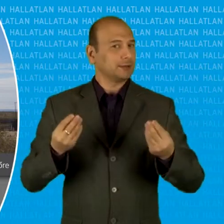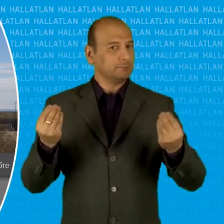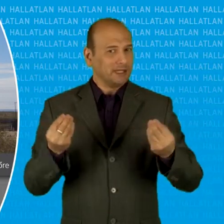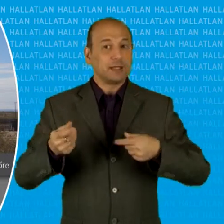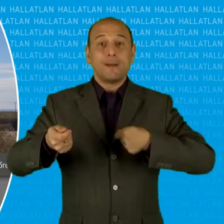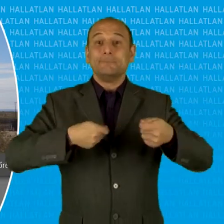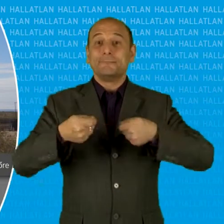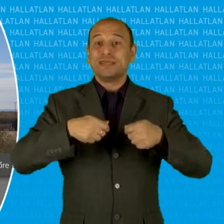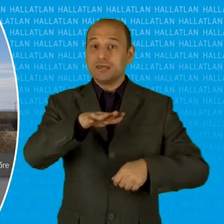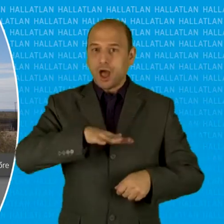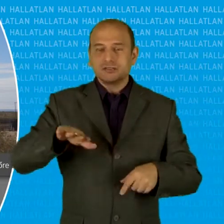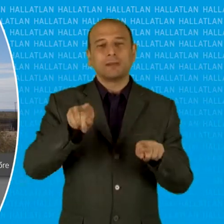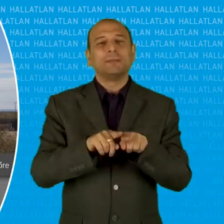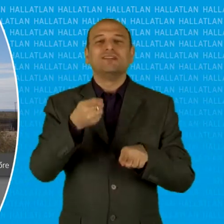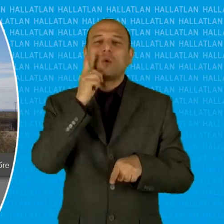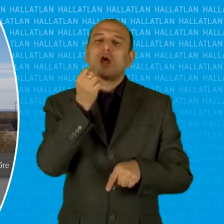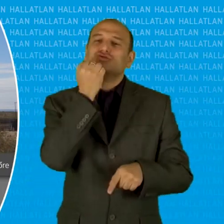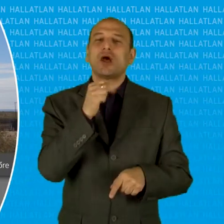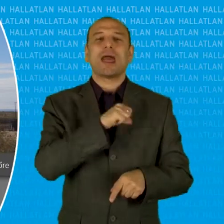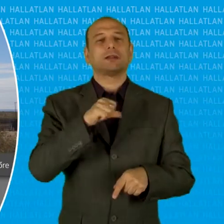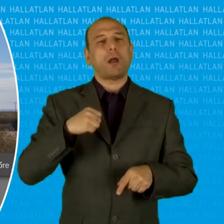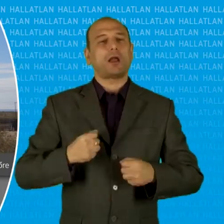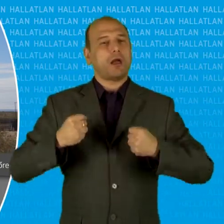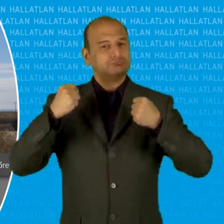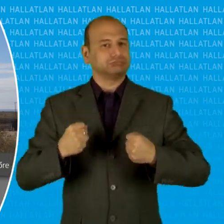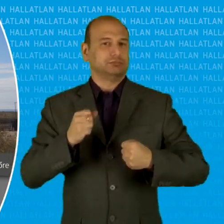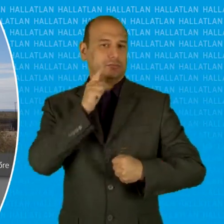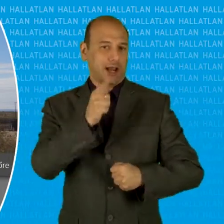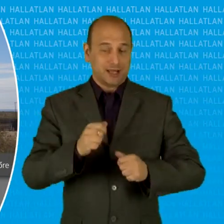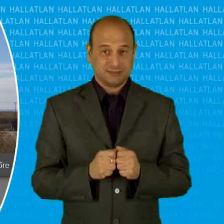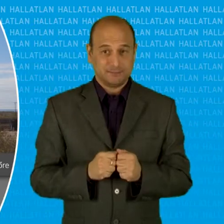mivel a piac saját magát stabilizálja majd.